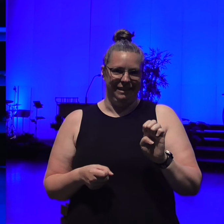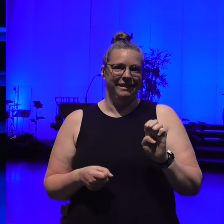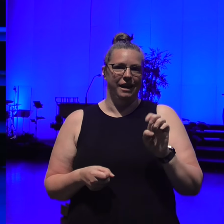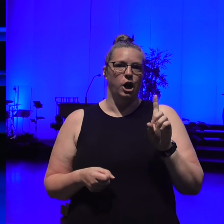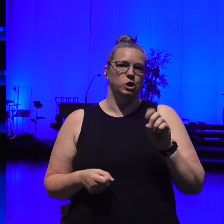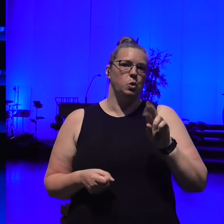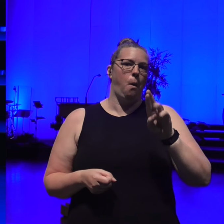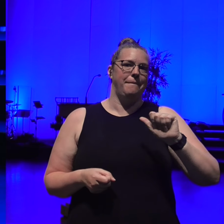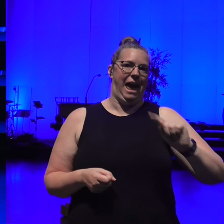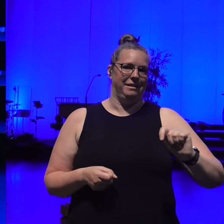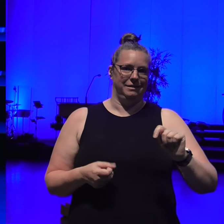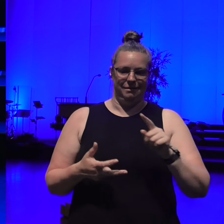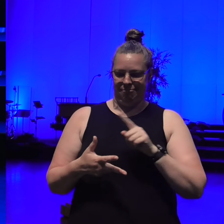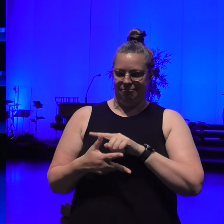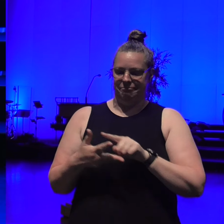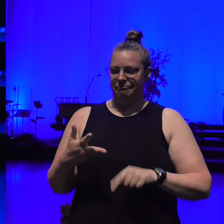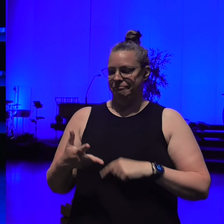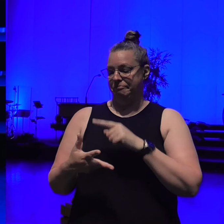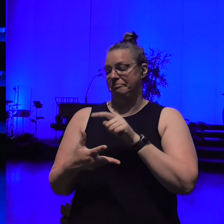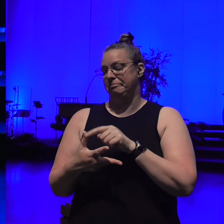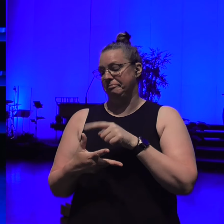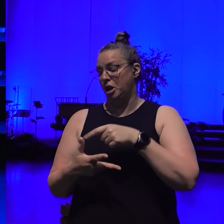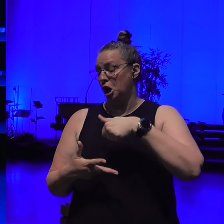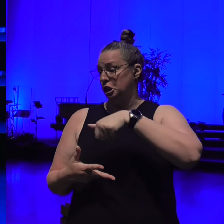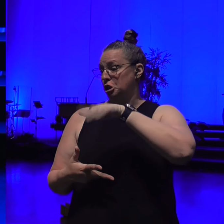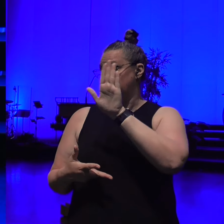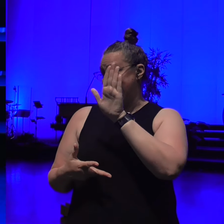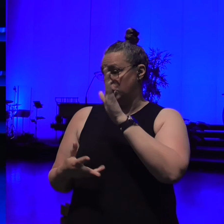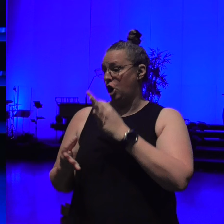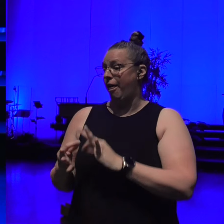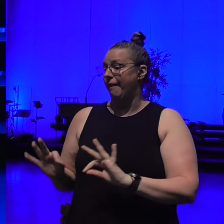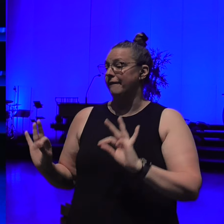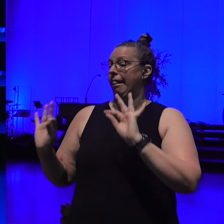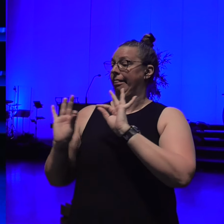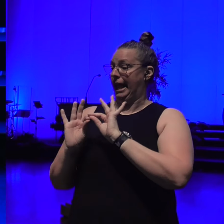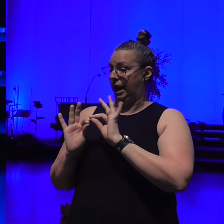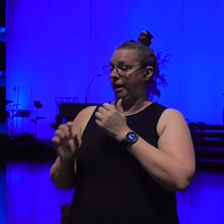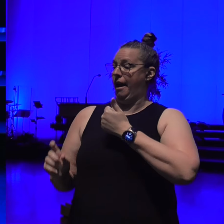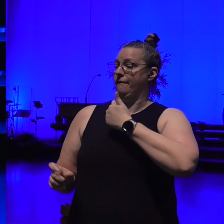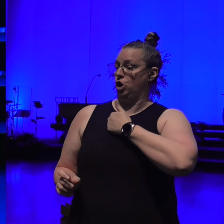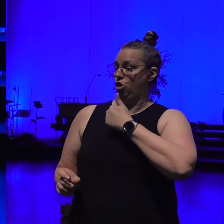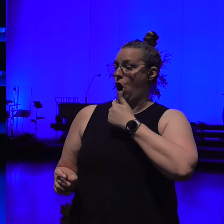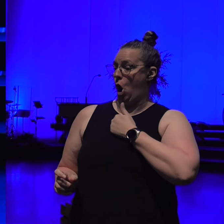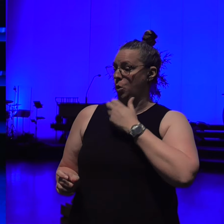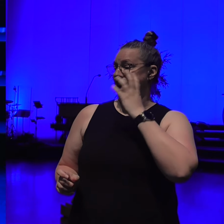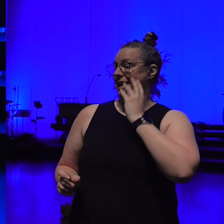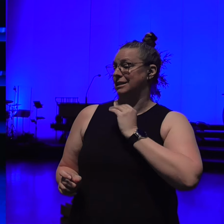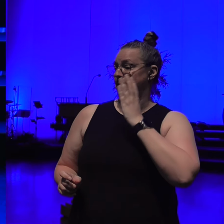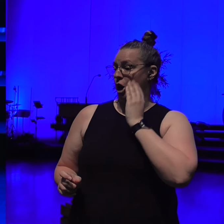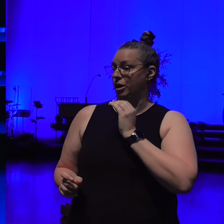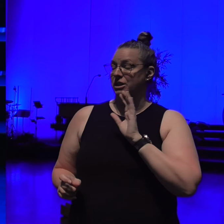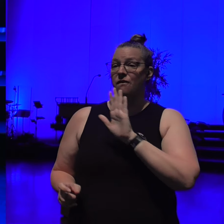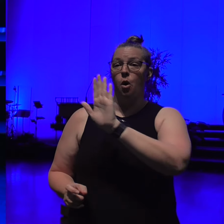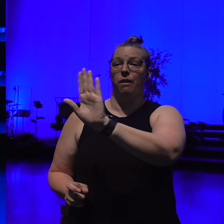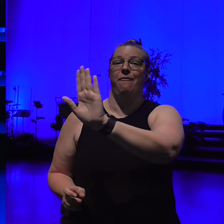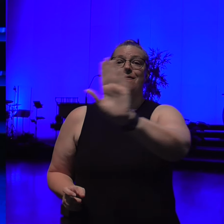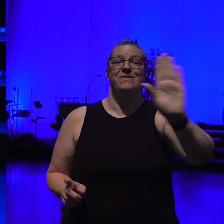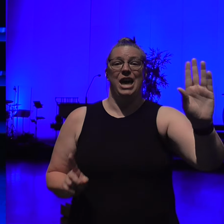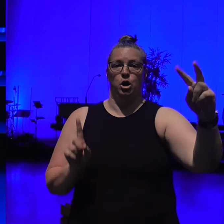renunciar a la validez de tu propia experiencia por la percepción de la realidad de la otra persona